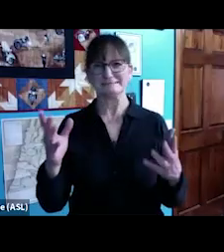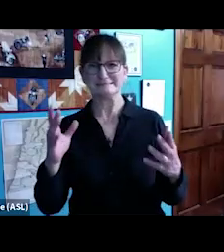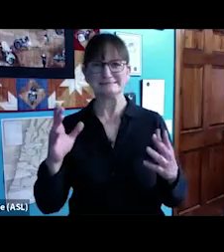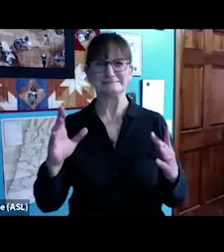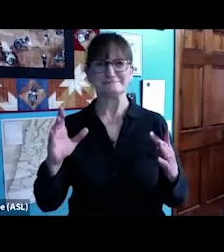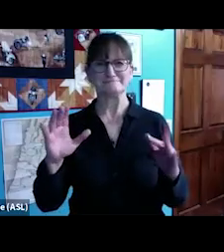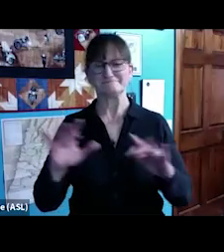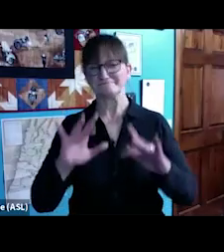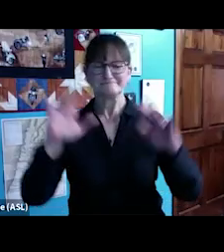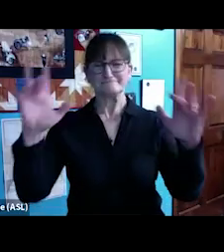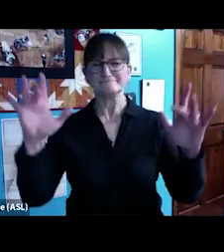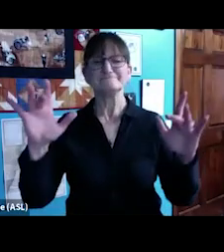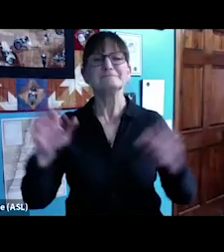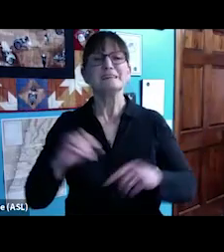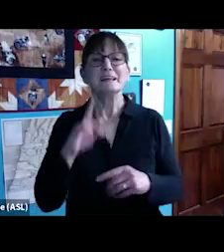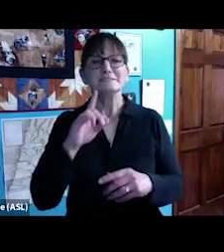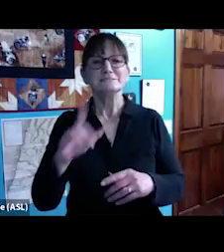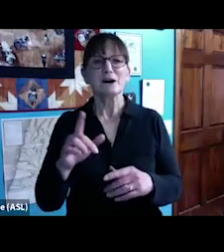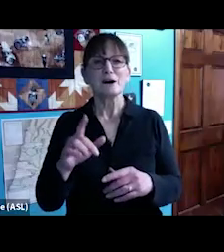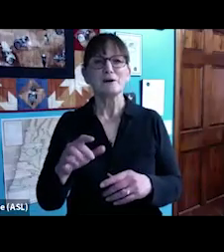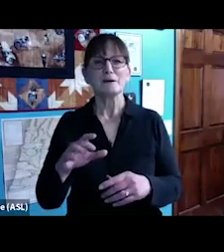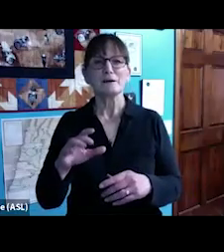y un poco más ágil.